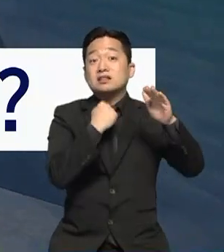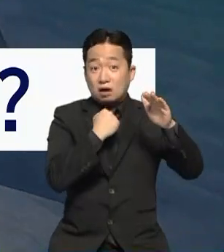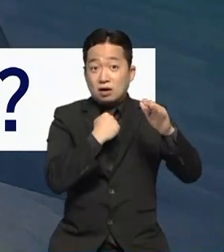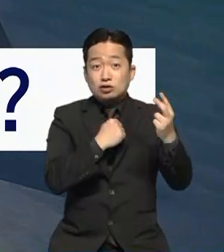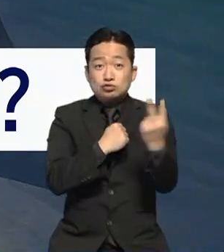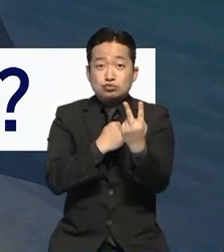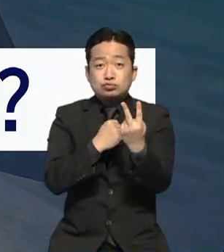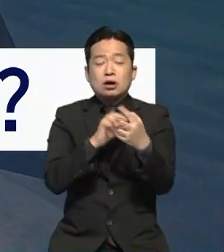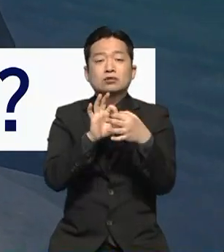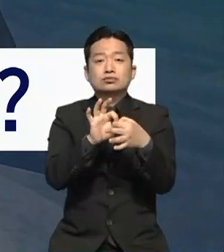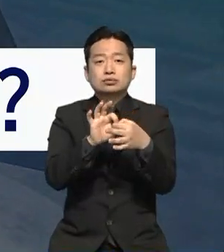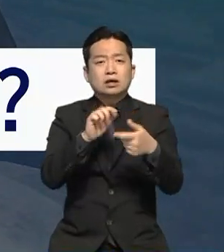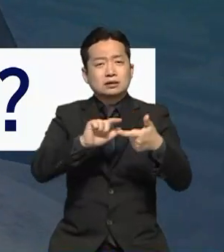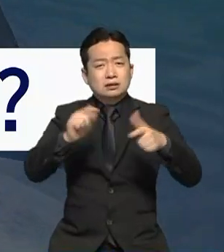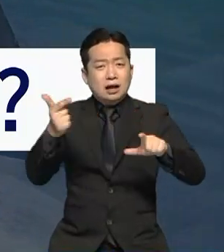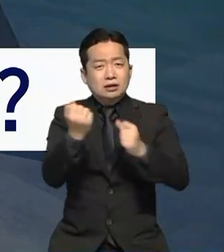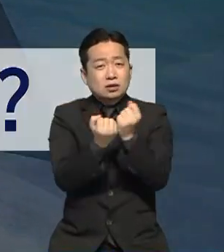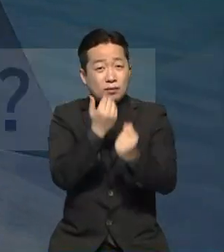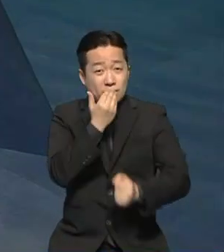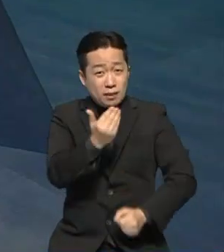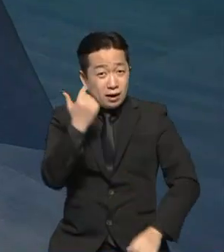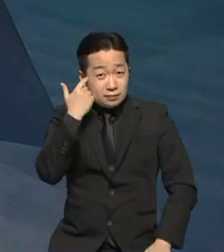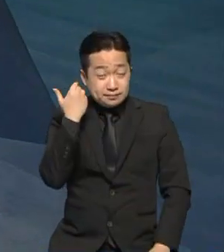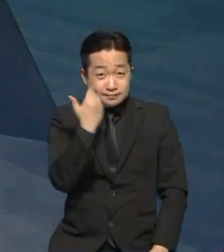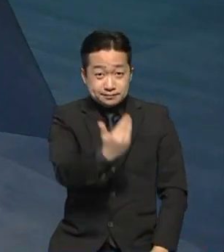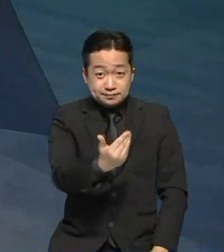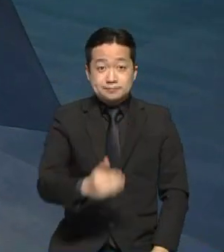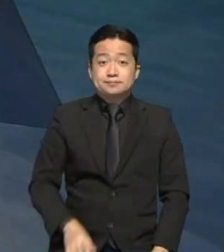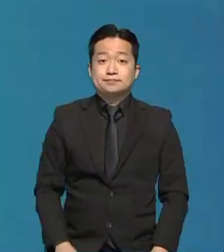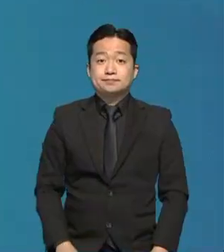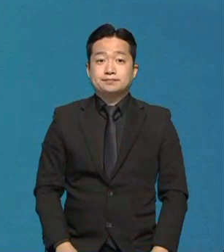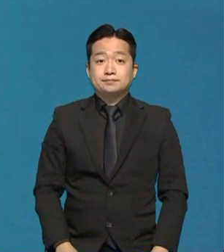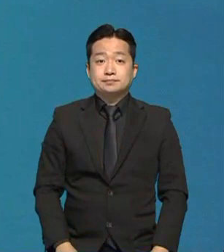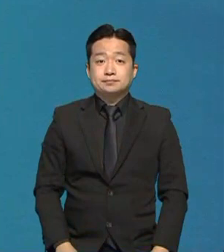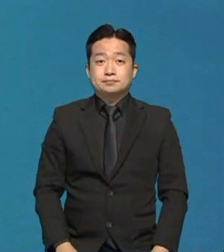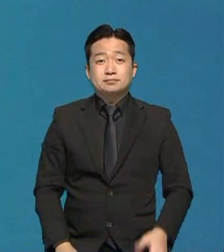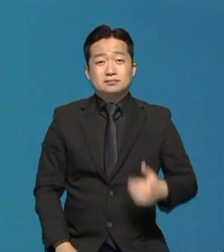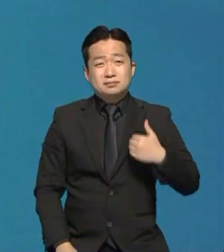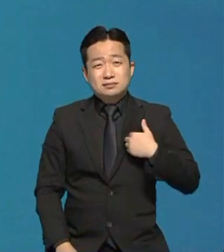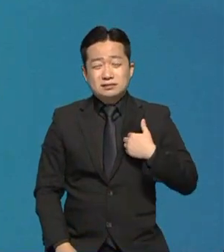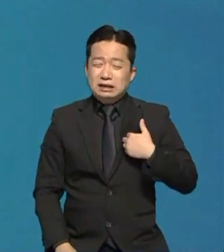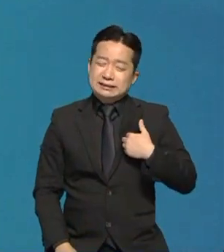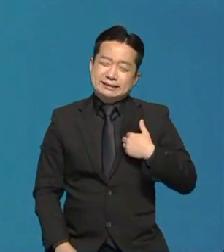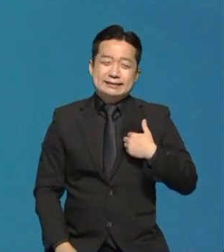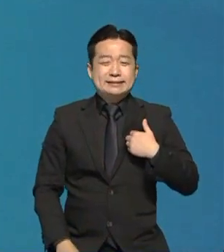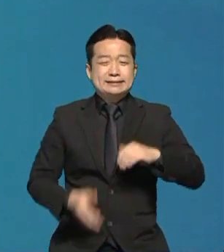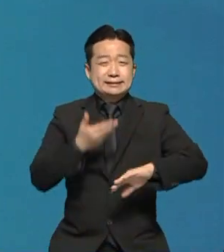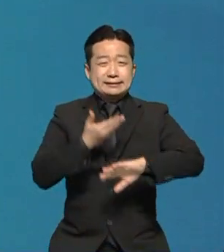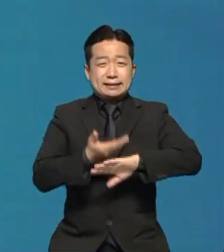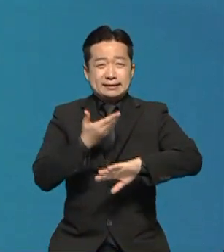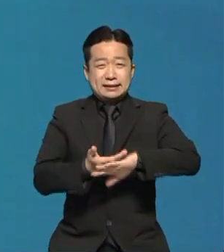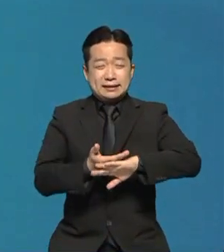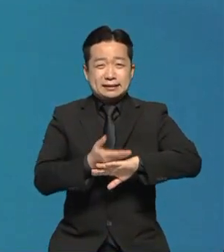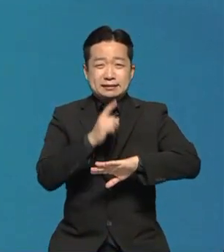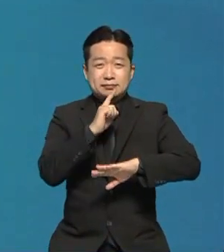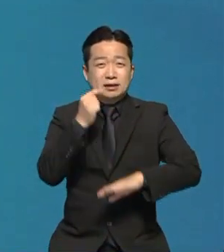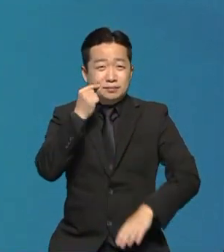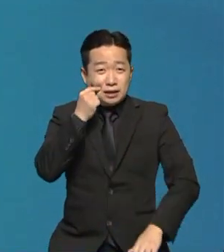있는데 이 두 건은 어떻게 다르다고 설명해 주시겠습니까? 글쎄, 제가 다르다고 말씀드릴 수는 없을 것 같습니다.